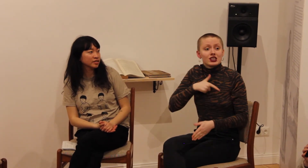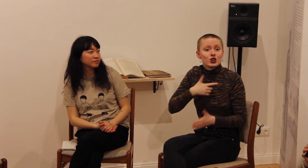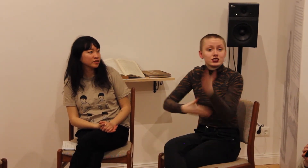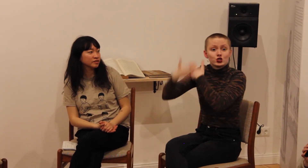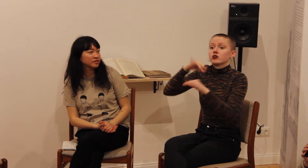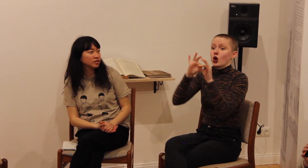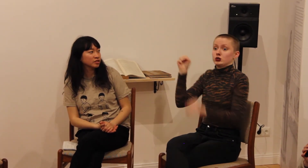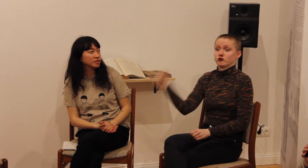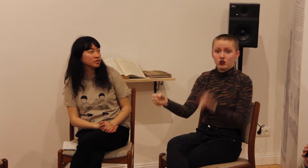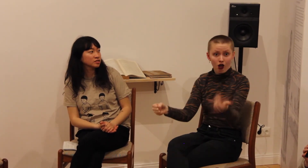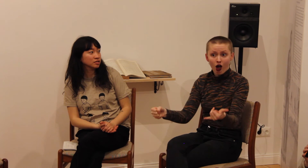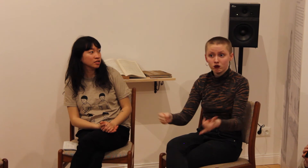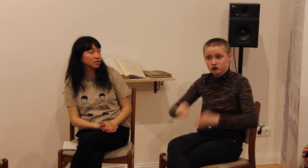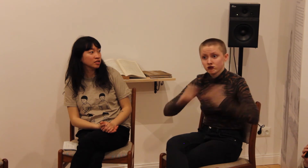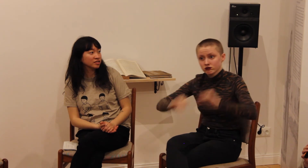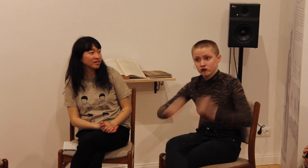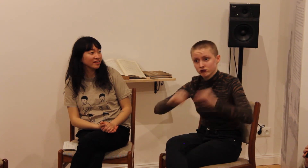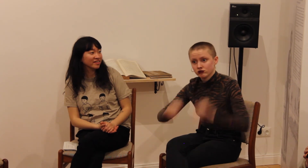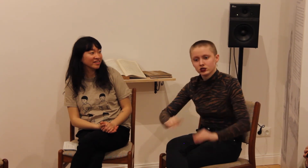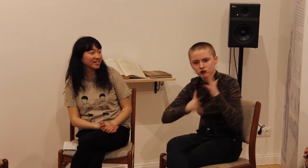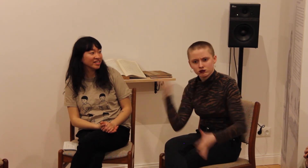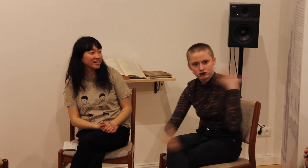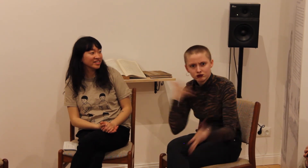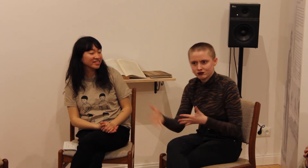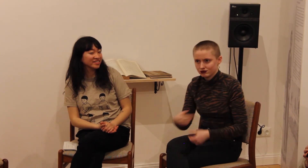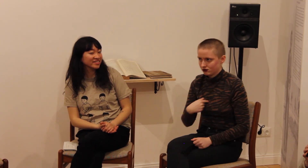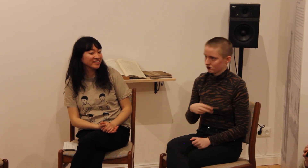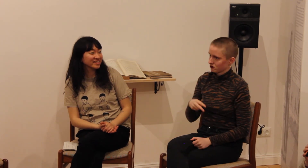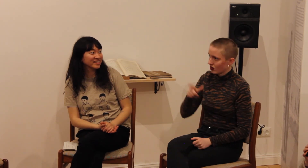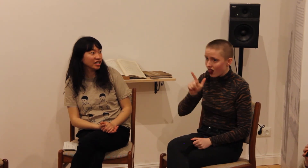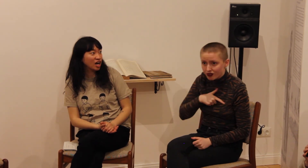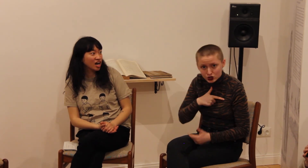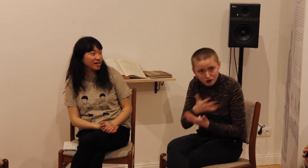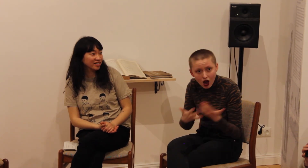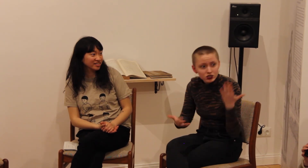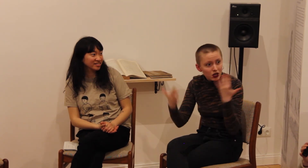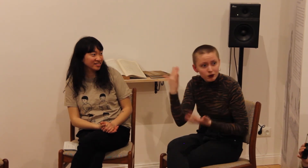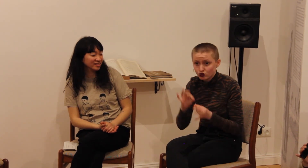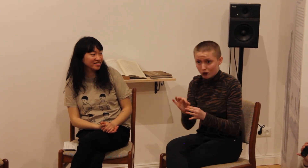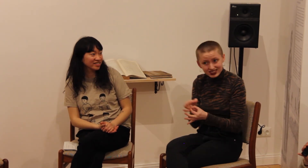Da gab es keinen Dolmetscher. Aber in lettischer Geschichte wurde auf jeden Fall gebärdet.